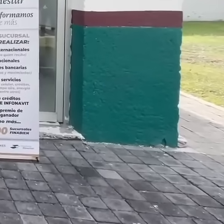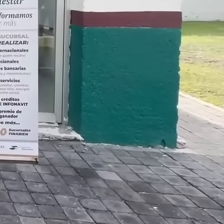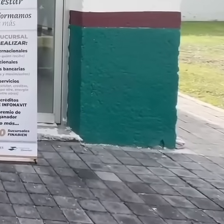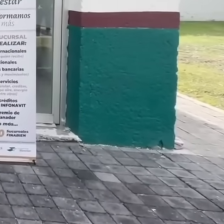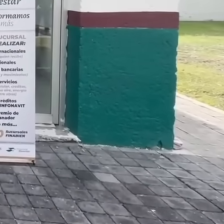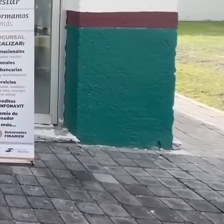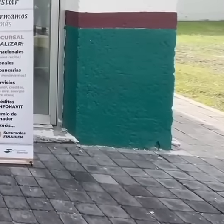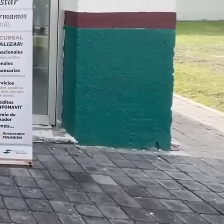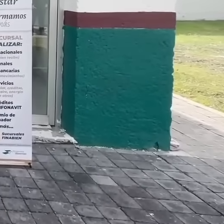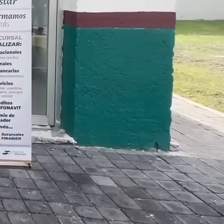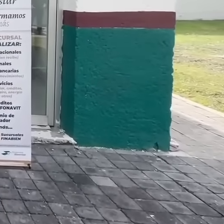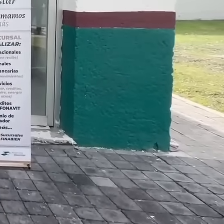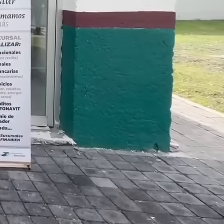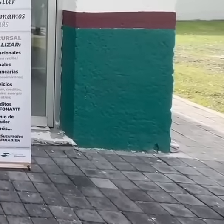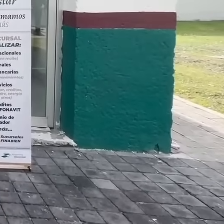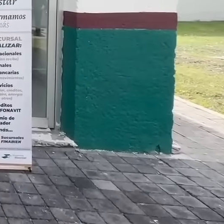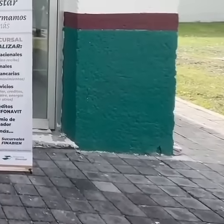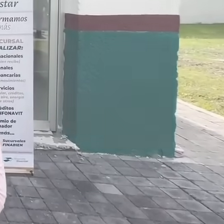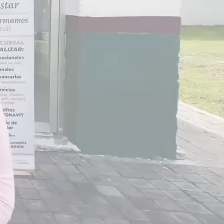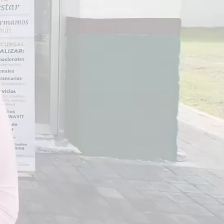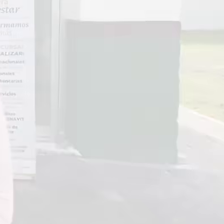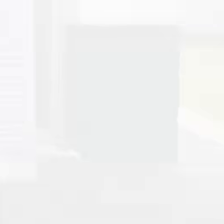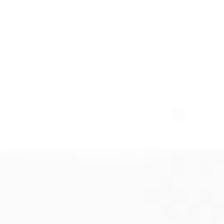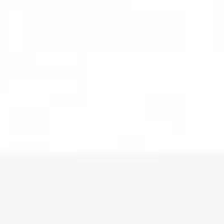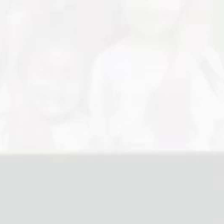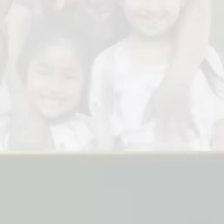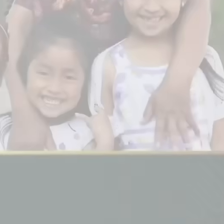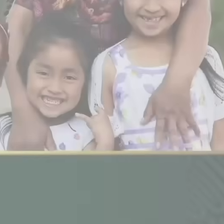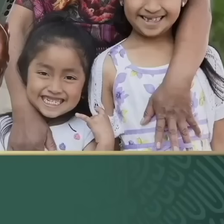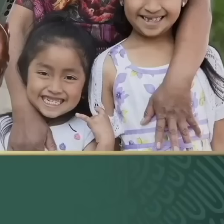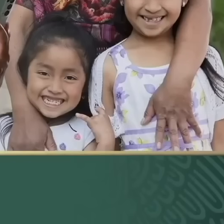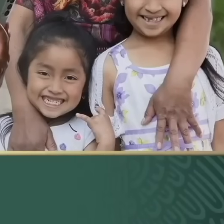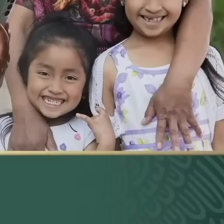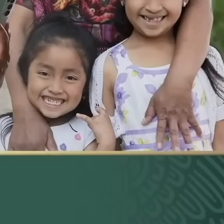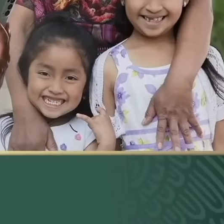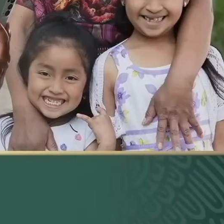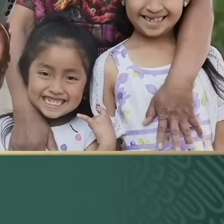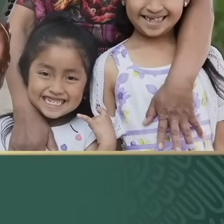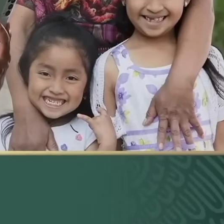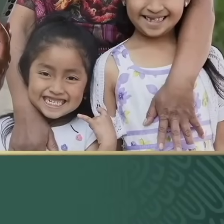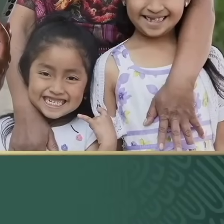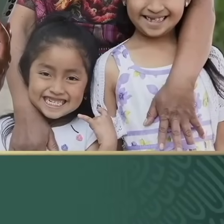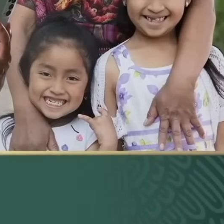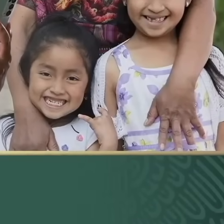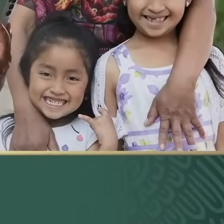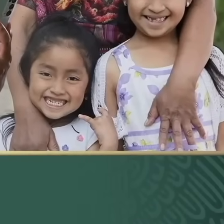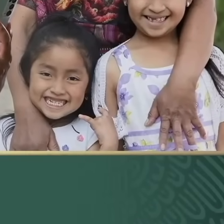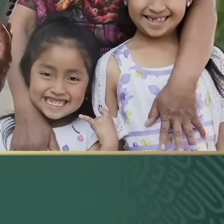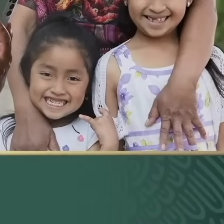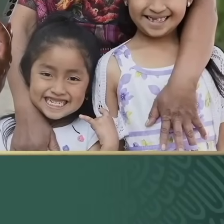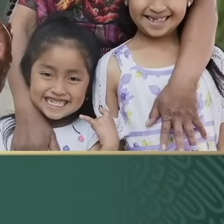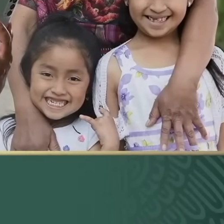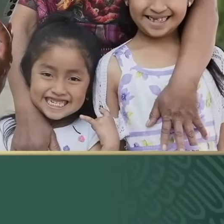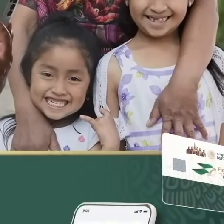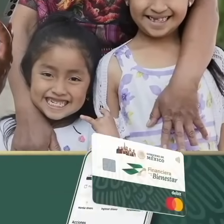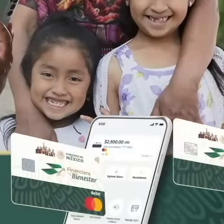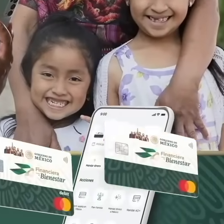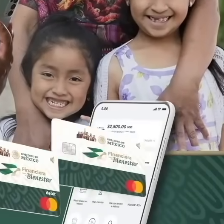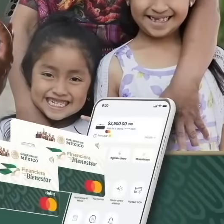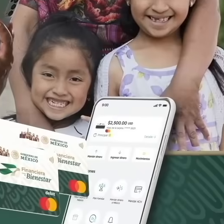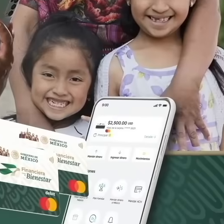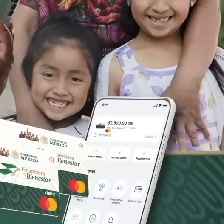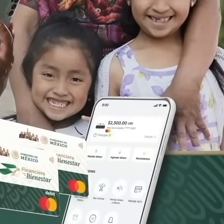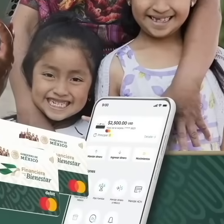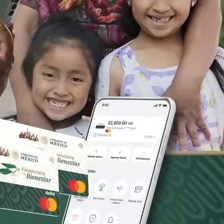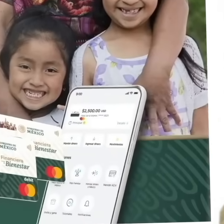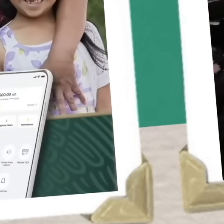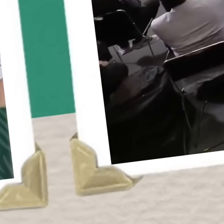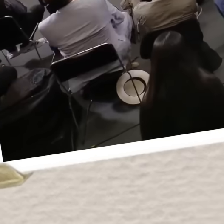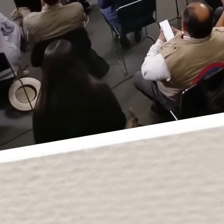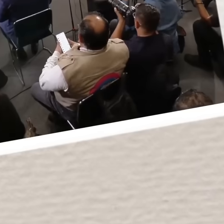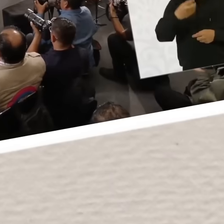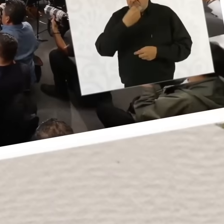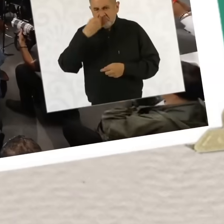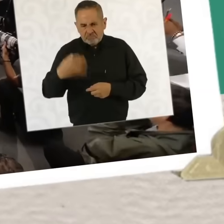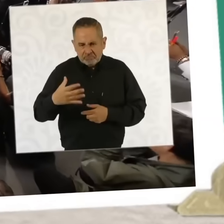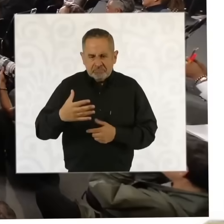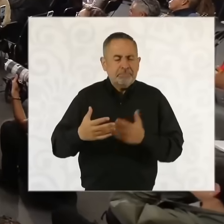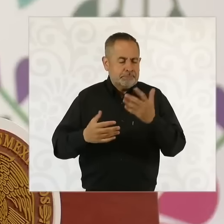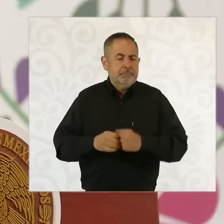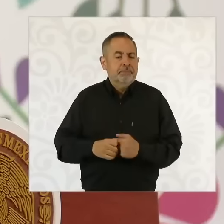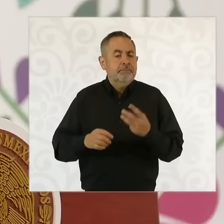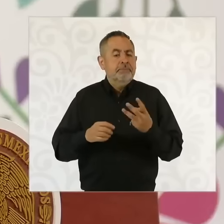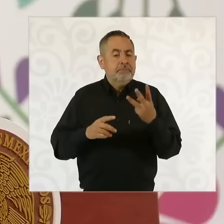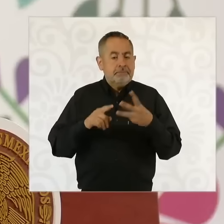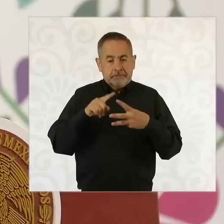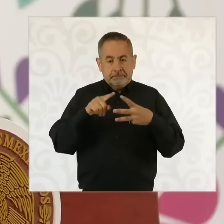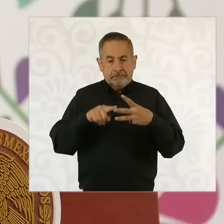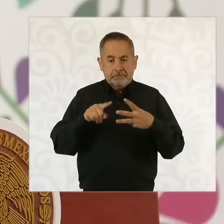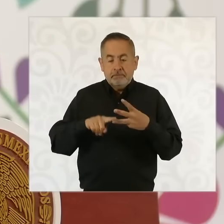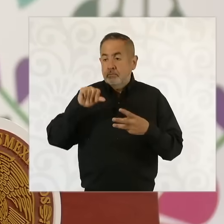atrás por eso que nadie se sienta lejos que nadie pague de tres indicadores de hoy en la mañana de